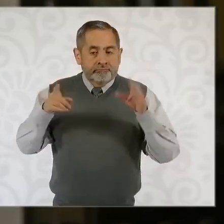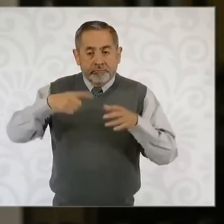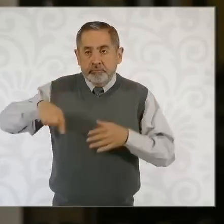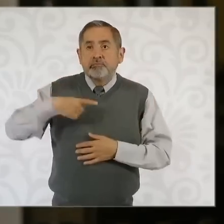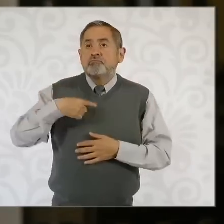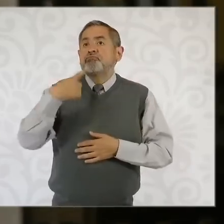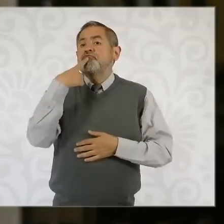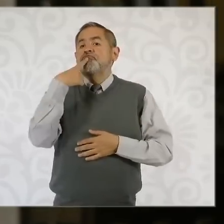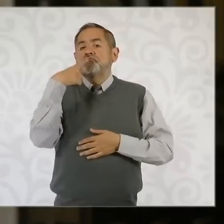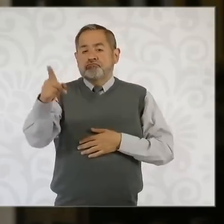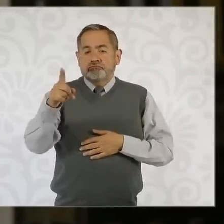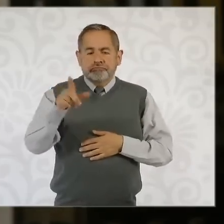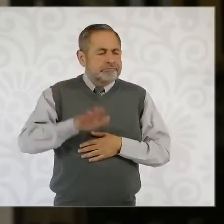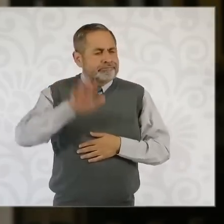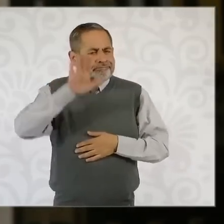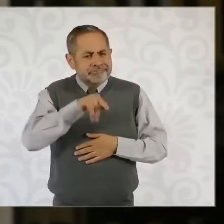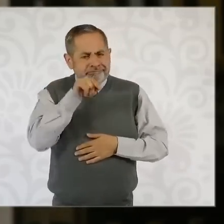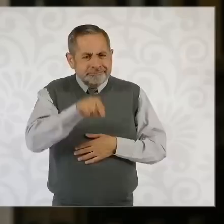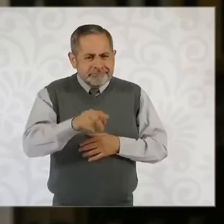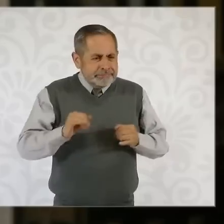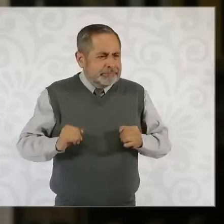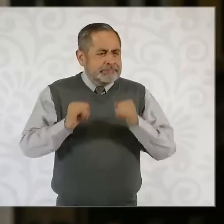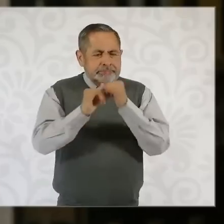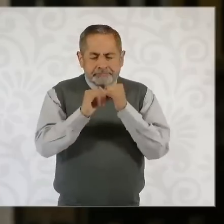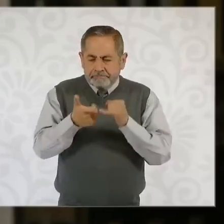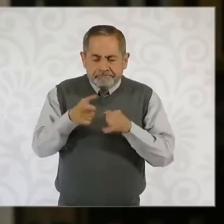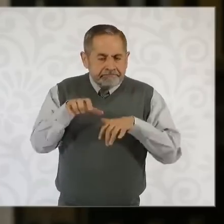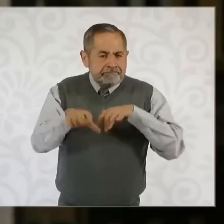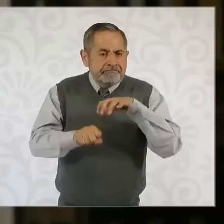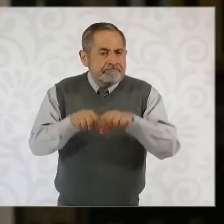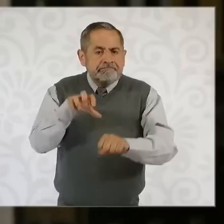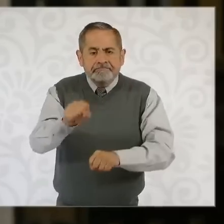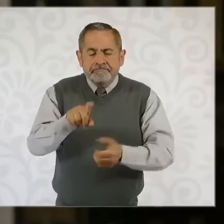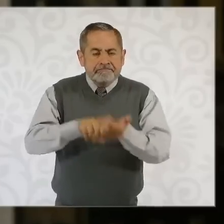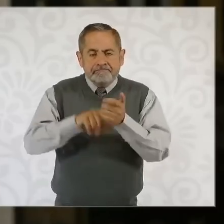una institución pública y no hay recursos que alcance no hay recursos platicamos con ellos